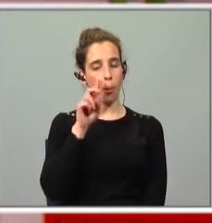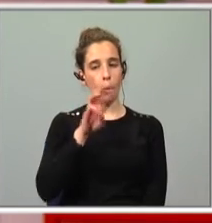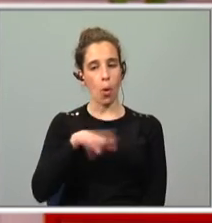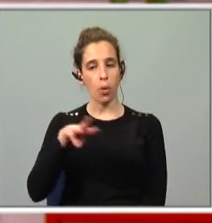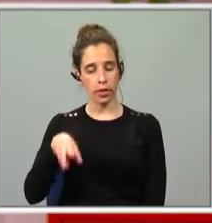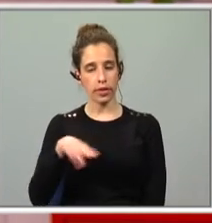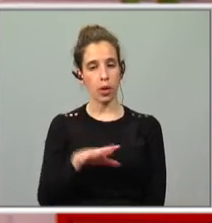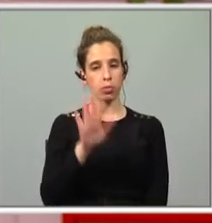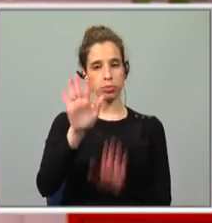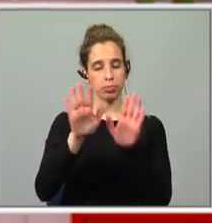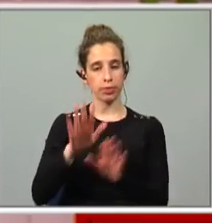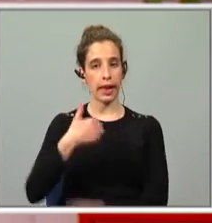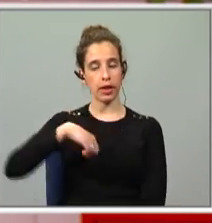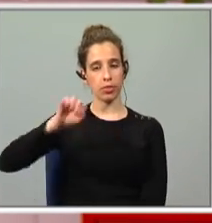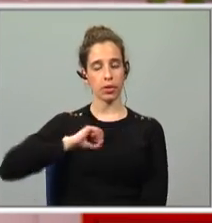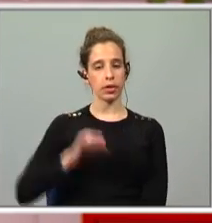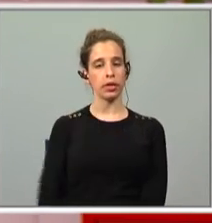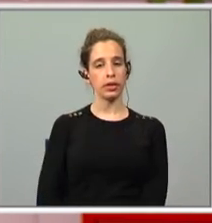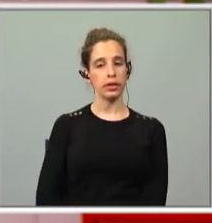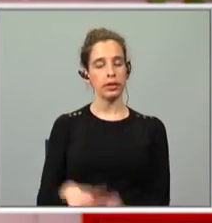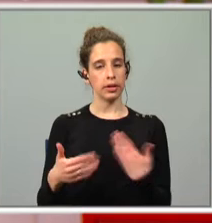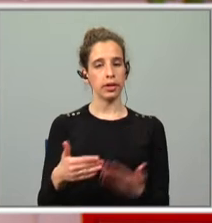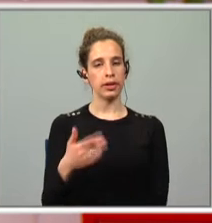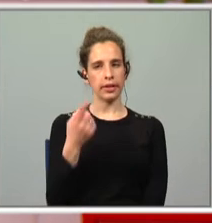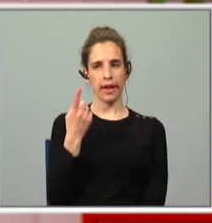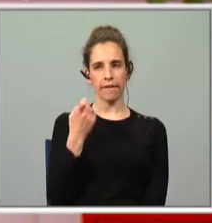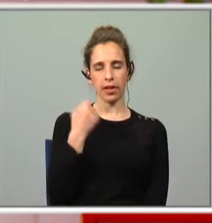país vizinho estamos aqui a cortar qualquer coisa O 鄰國我們來這裡是為了削減任何東西